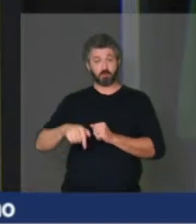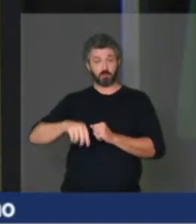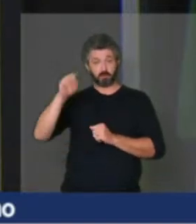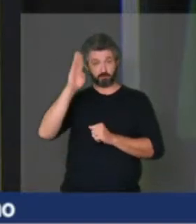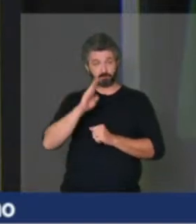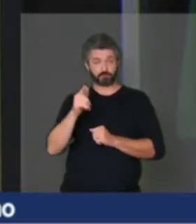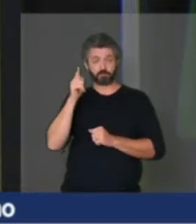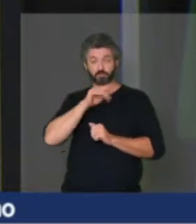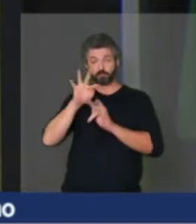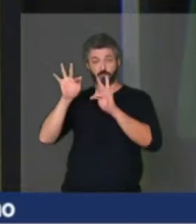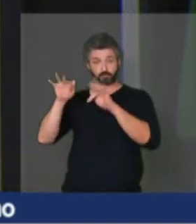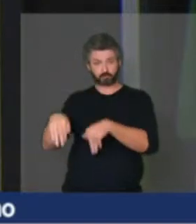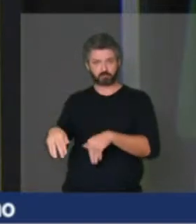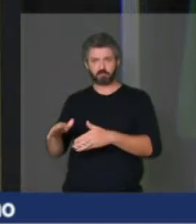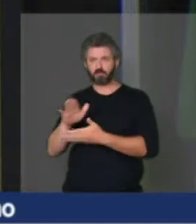DOS 317 ATLETAS QUE DEFENDERAM